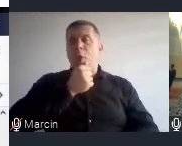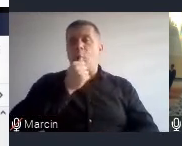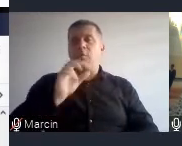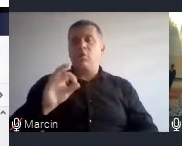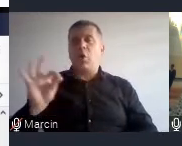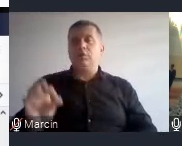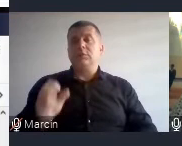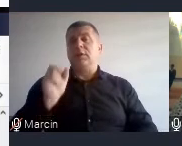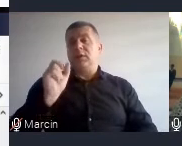Tak, naturalnie.